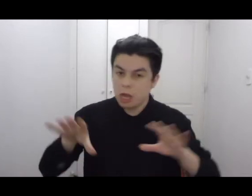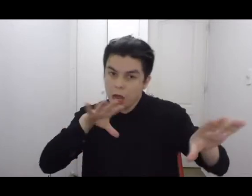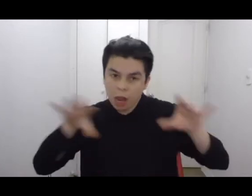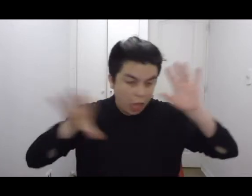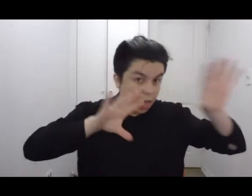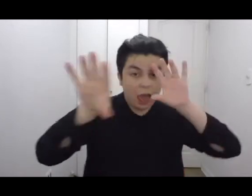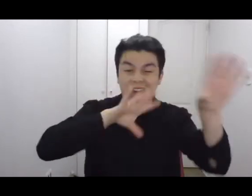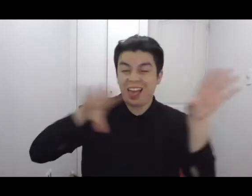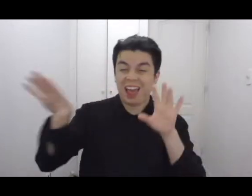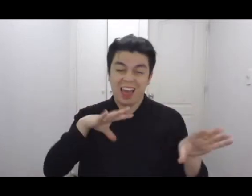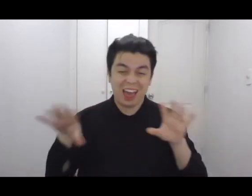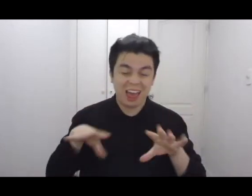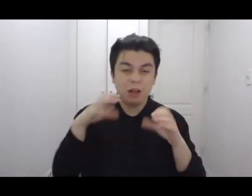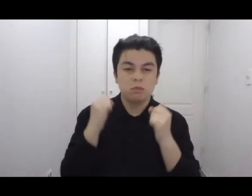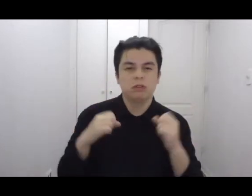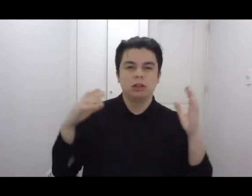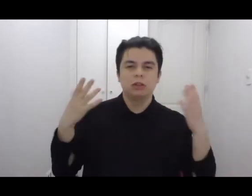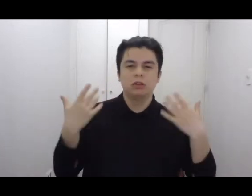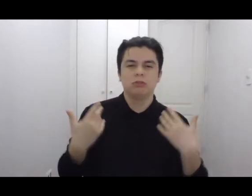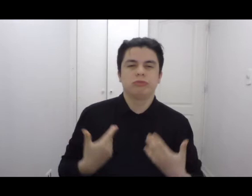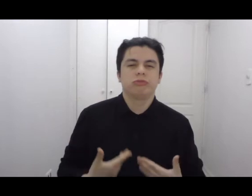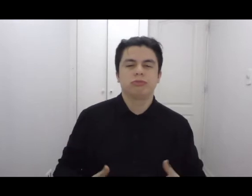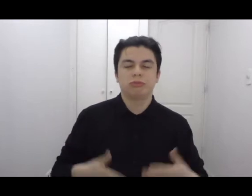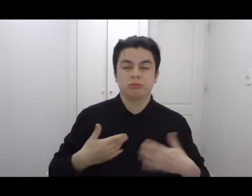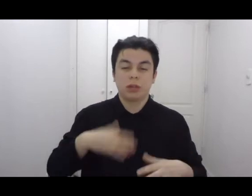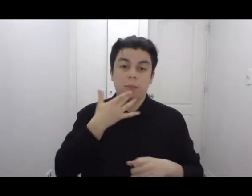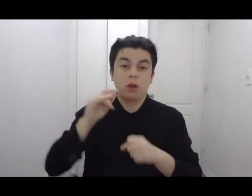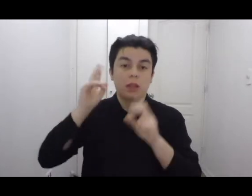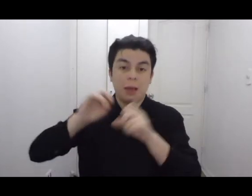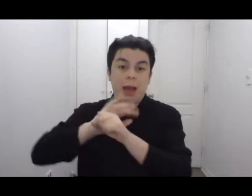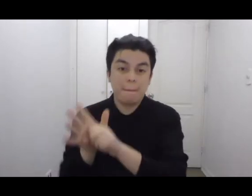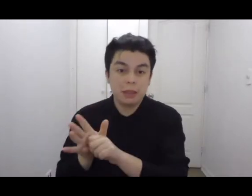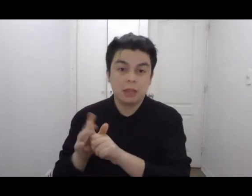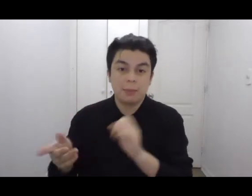que estábamos encerrados y los niveles de estrés son muy altos sobre todo esa esa